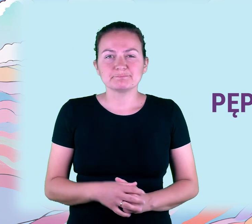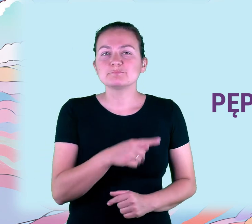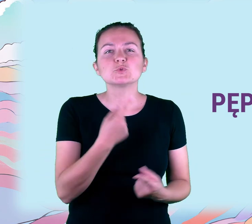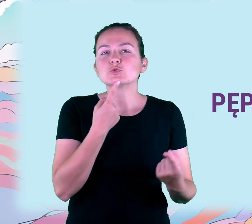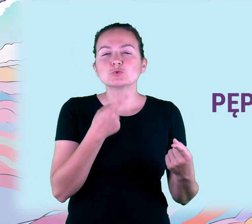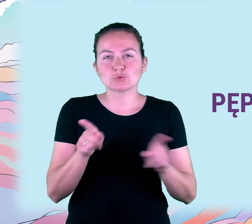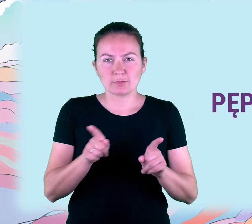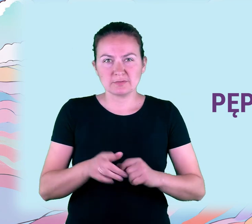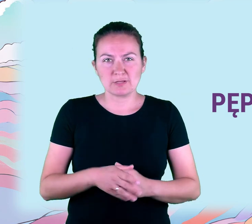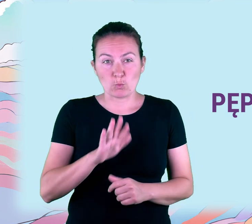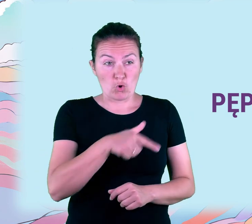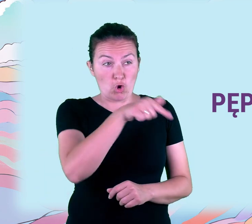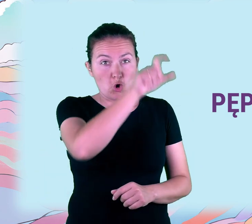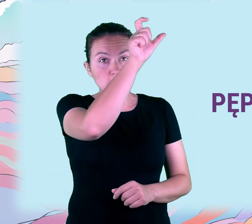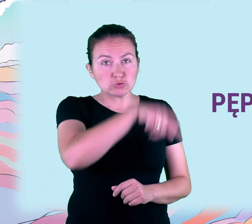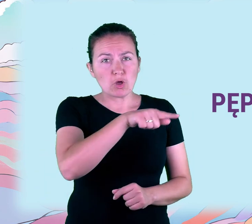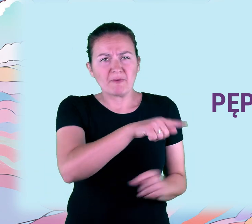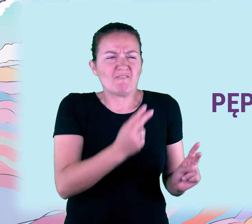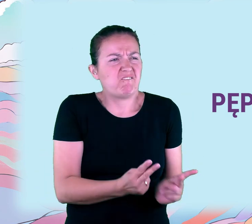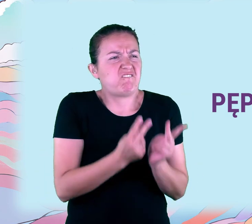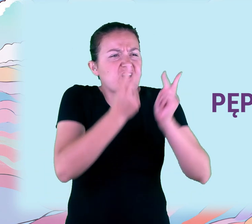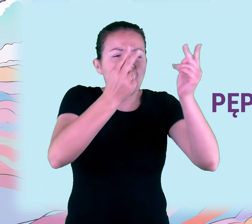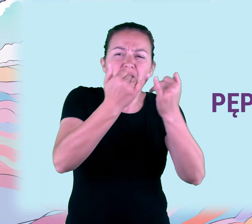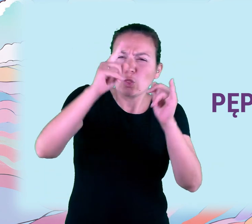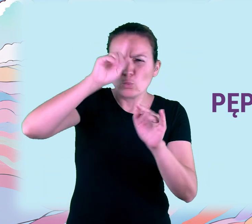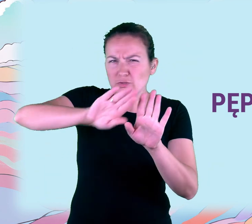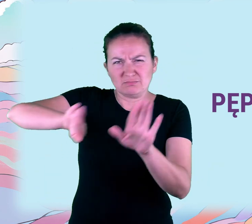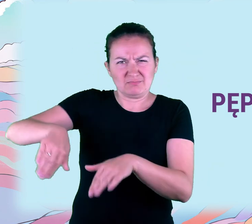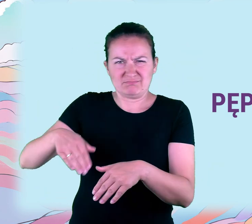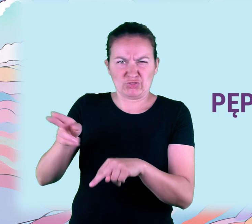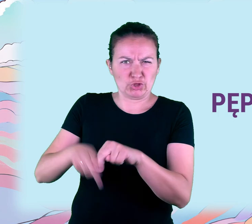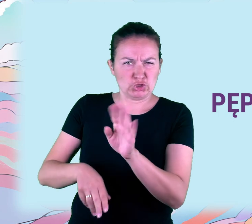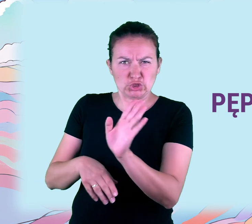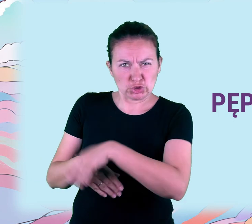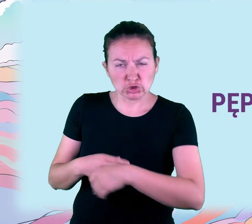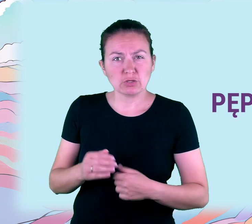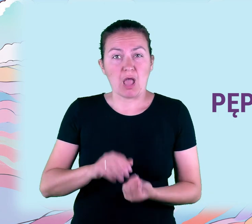Osoba ważniejsza od innych ludzi. Ktoś czuje się lepszy od innych